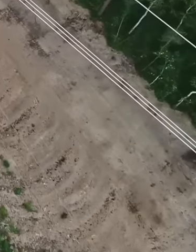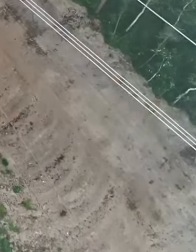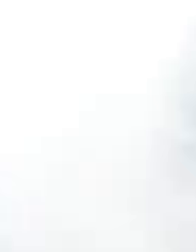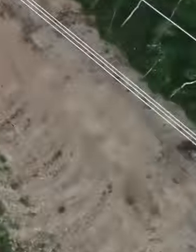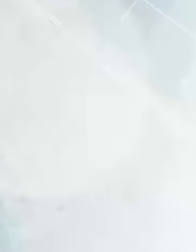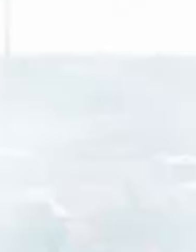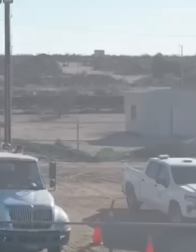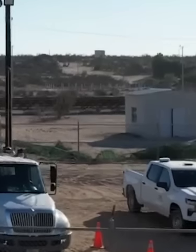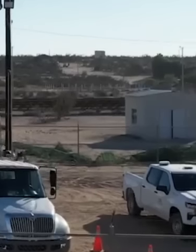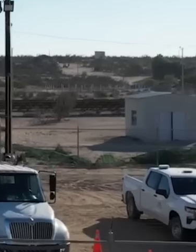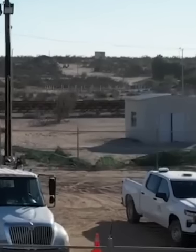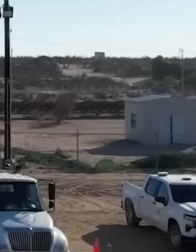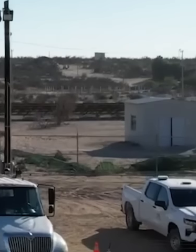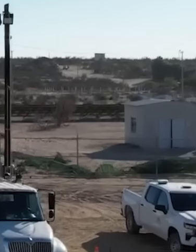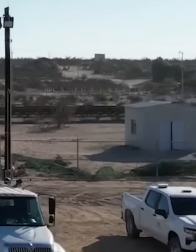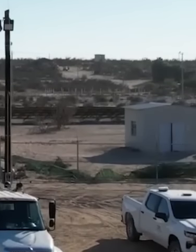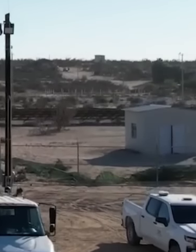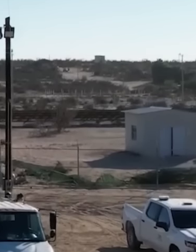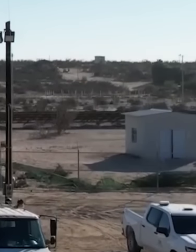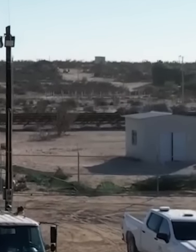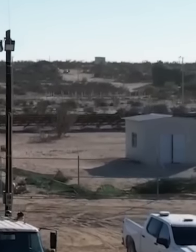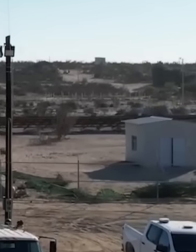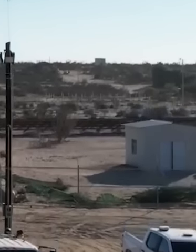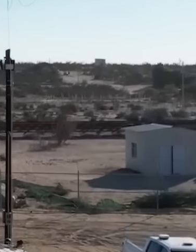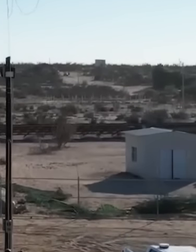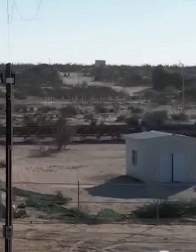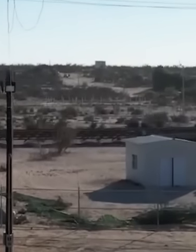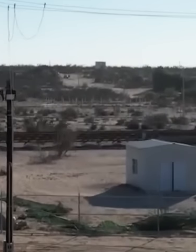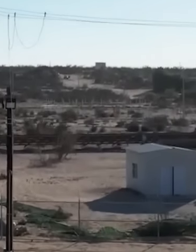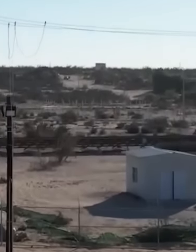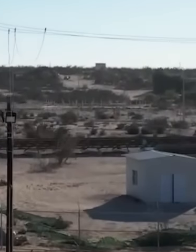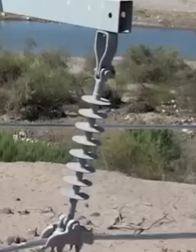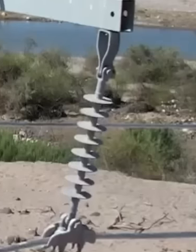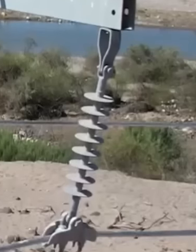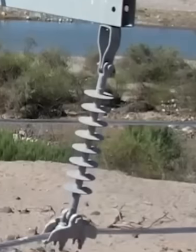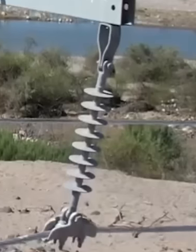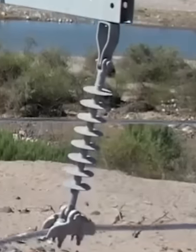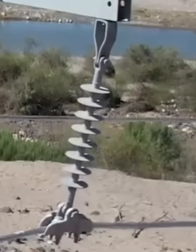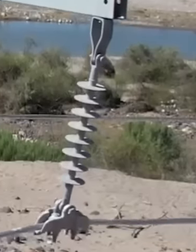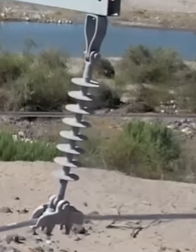la Comisión Federal de Electricidad se enfoca en un ambicioso plan de expansión y fortalecimiento